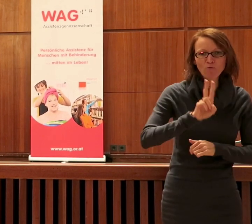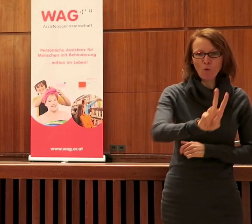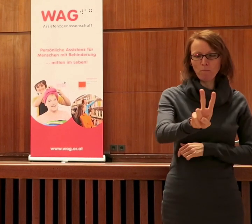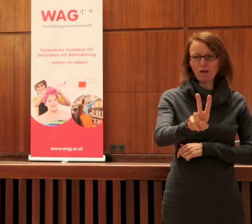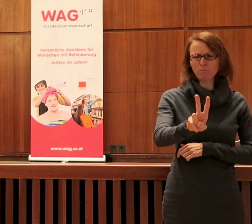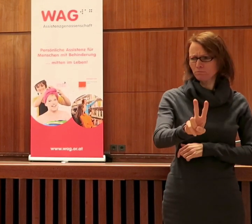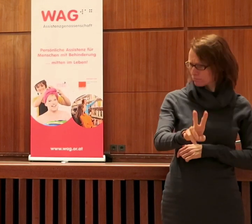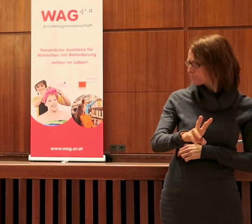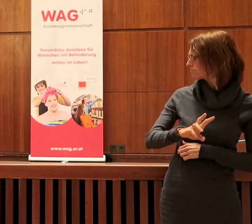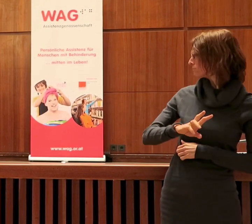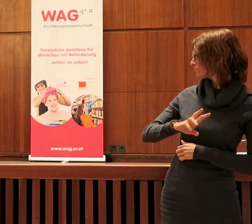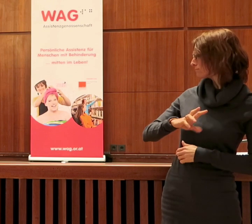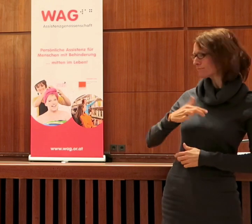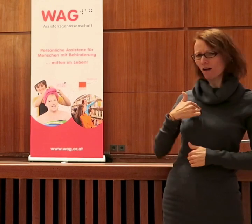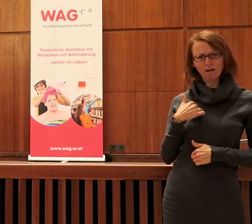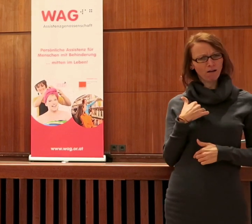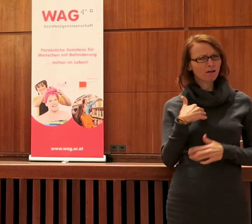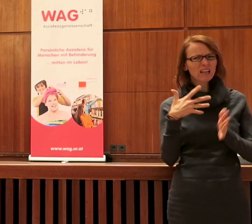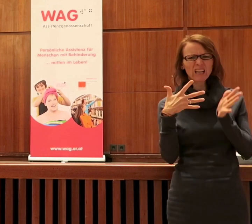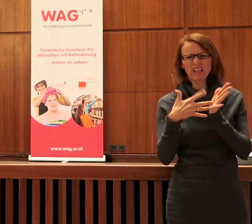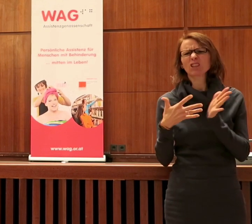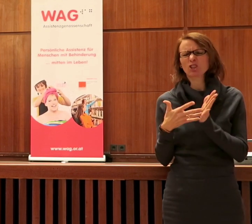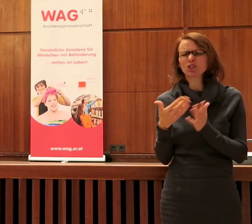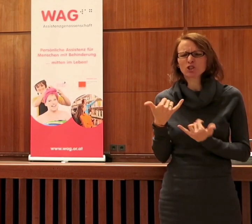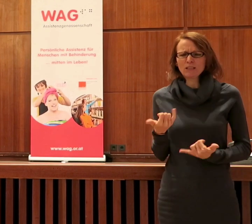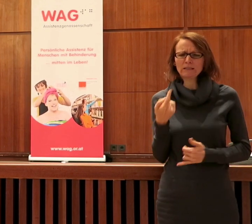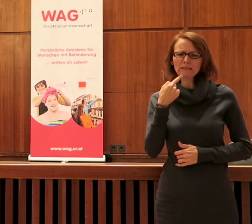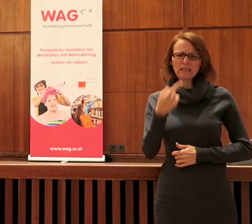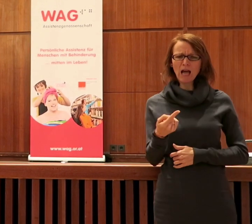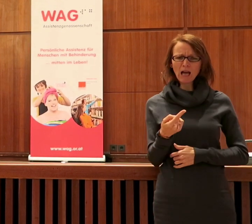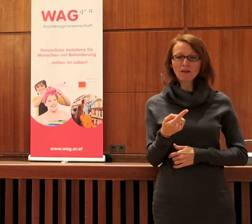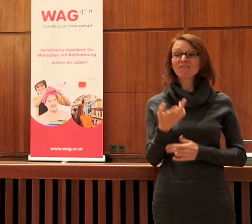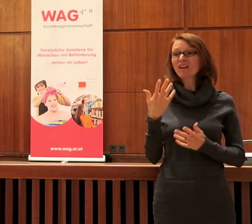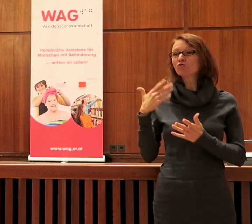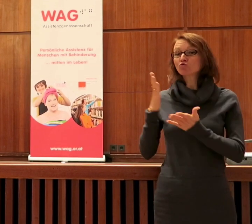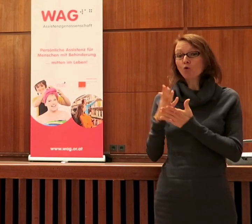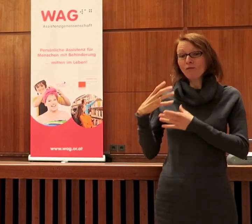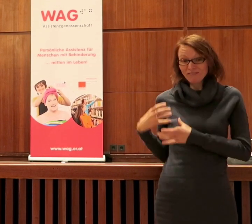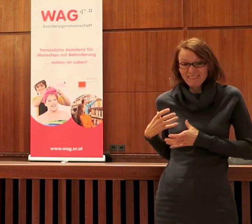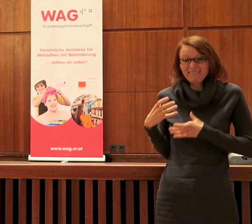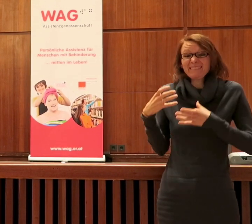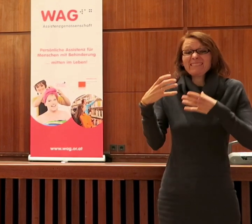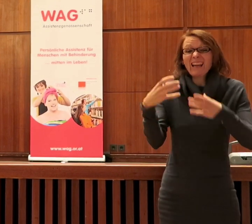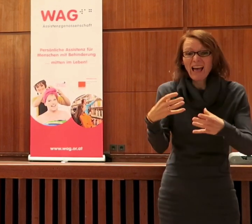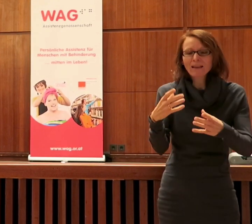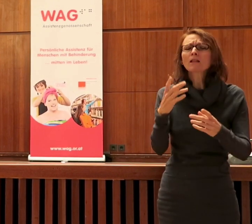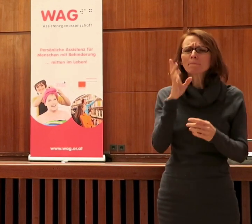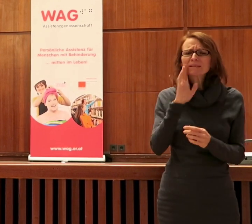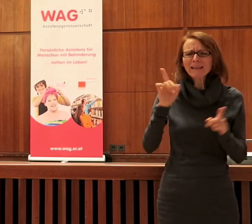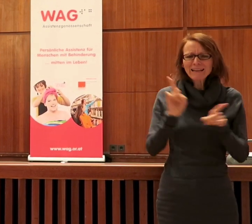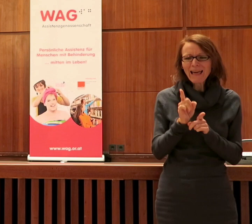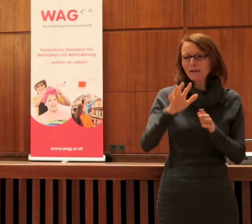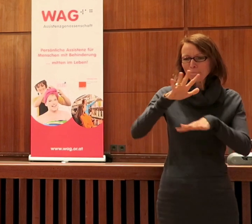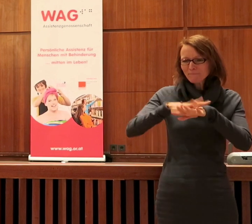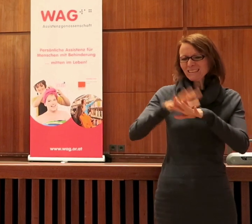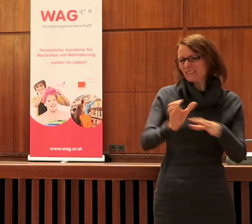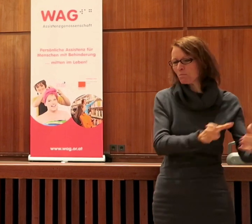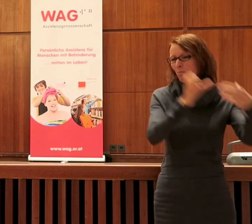Da muss ich jetzt schon kritisch anmerken, wenn schon in die U-Bahn tragen, dann bitte auch auf einen Platz setzen. Das kann doch nicht zu viel verlangt sein.